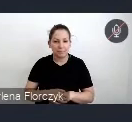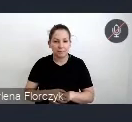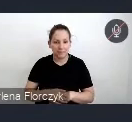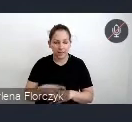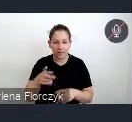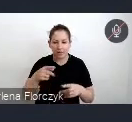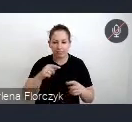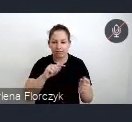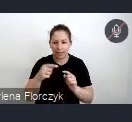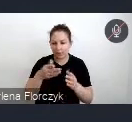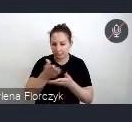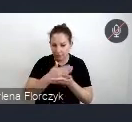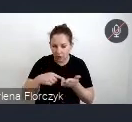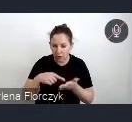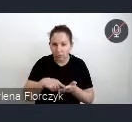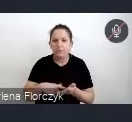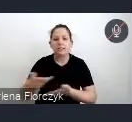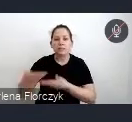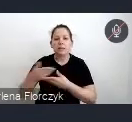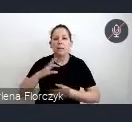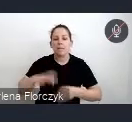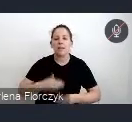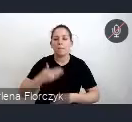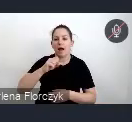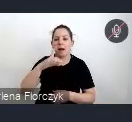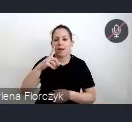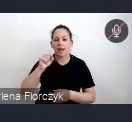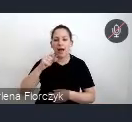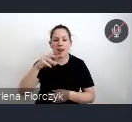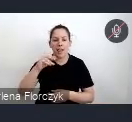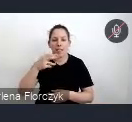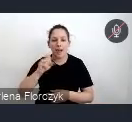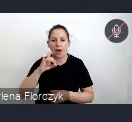zapraszamy panią Magdalenę Głogowską z Narodowego Centrum Badań i Rozwoju